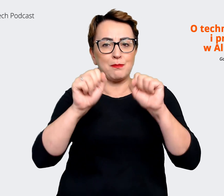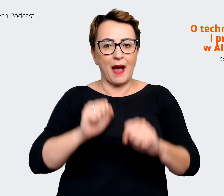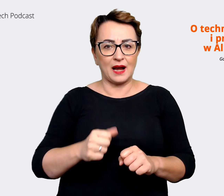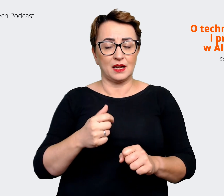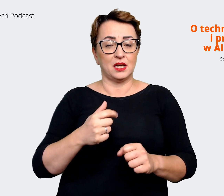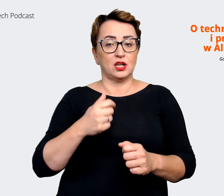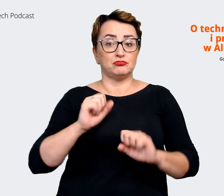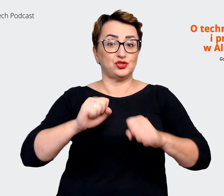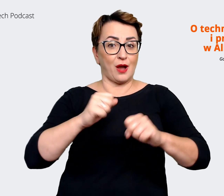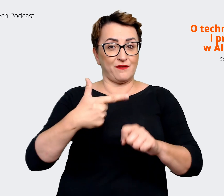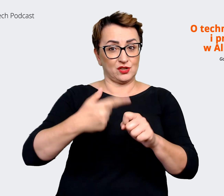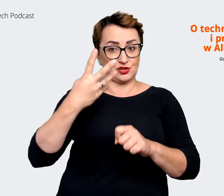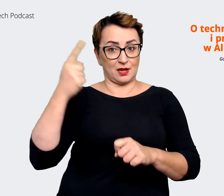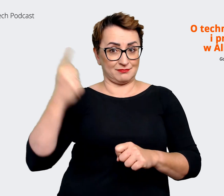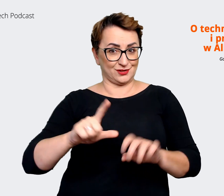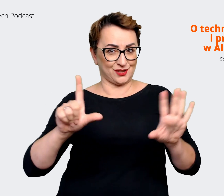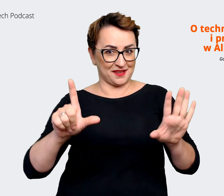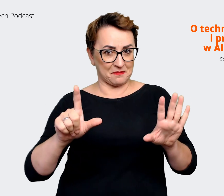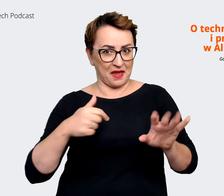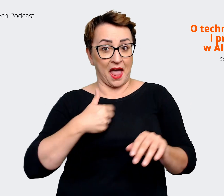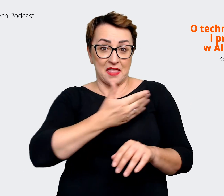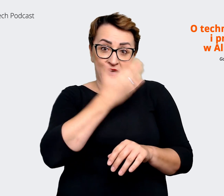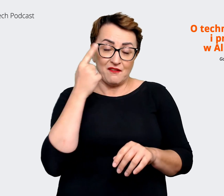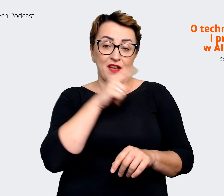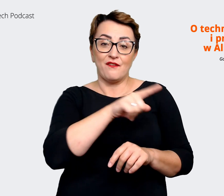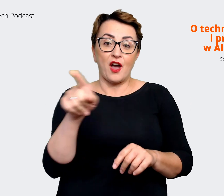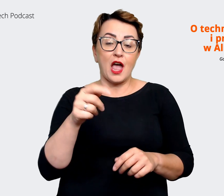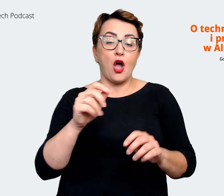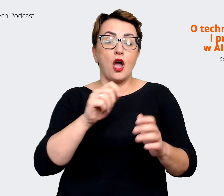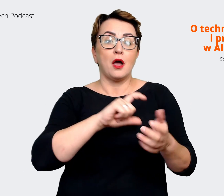wiem gdzie macie konta bankowe, ale przerwy techniczne, że nie działacie w weekend albo